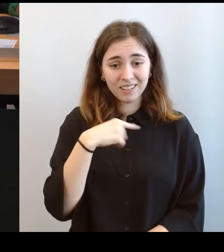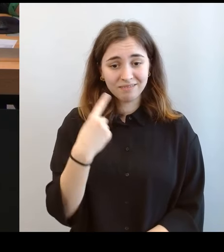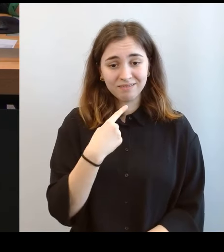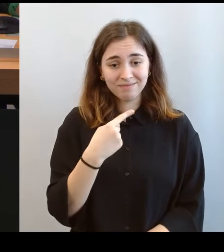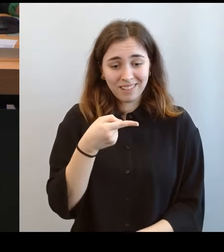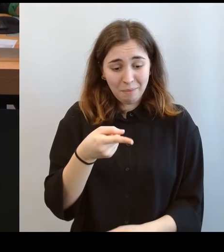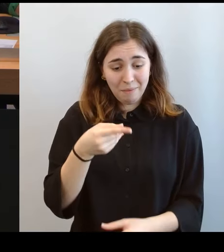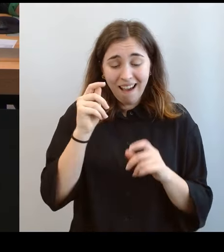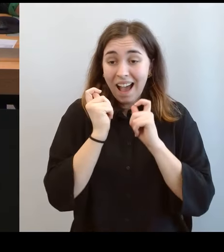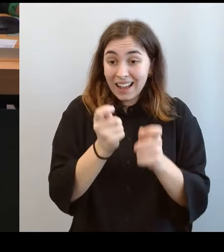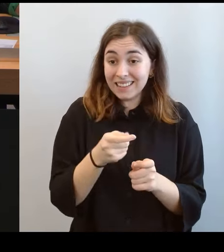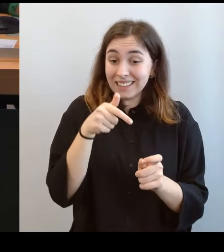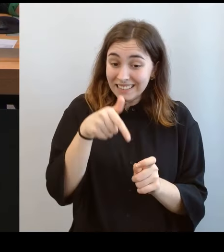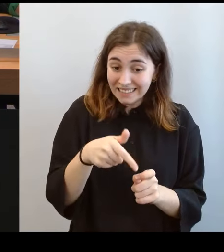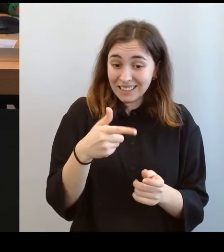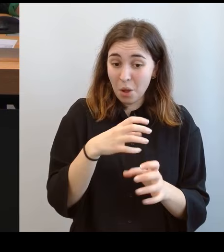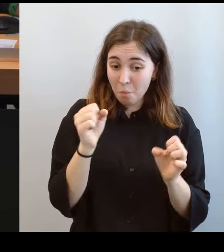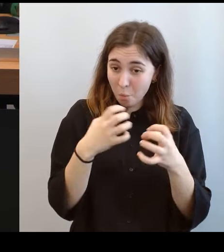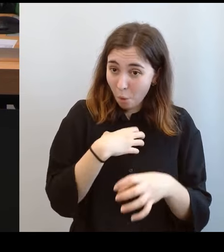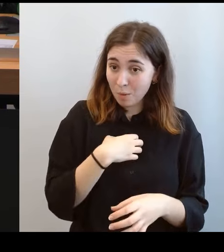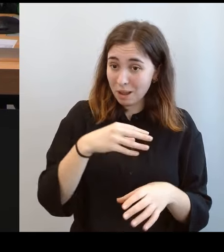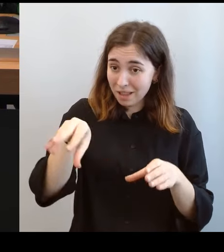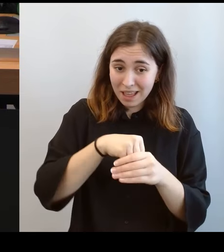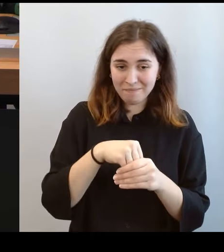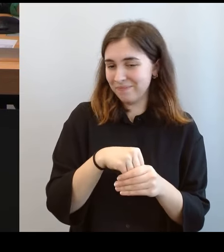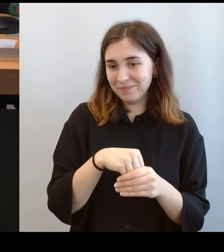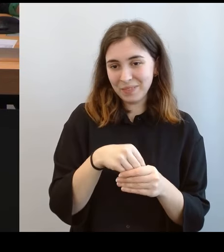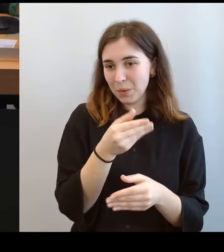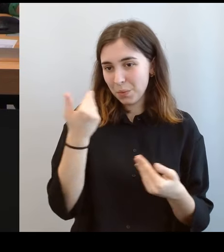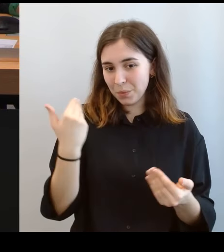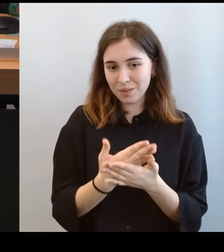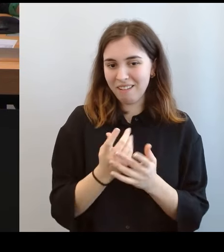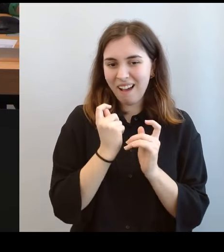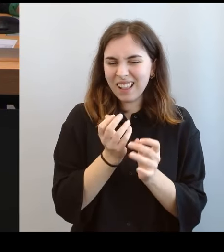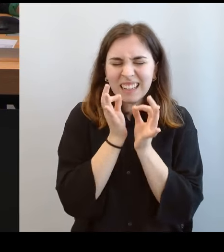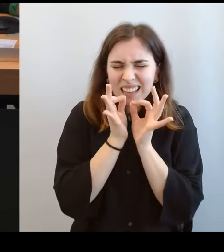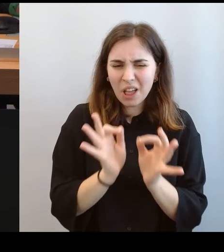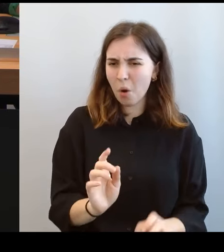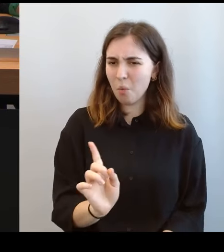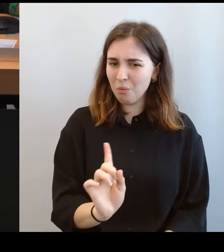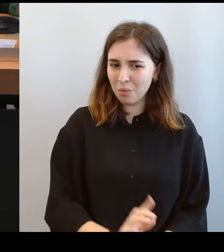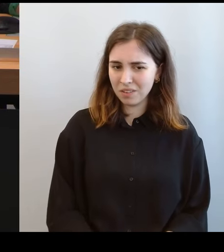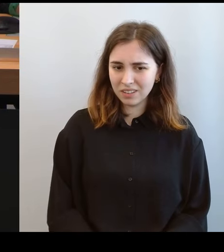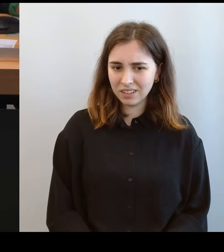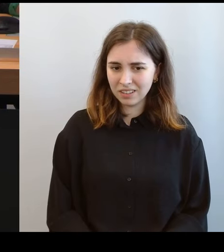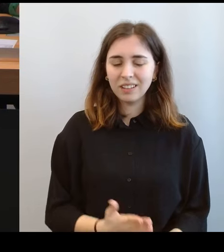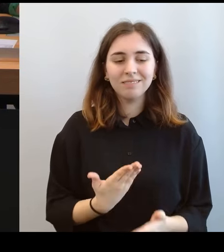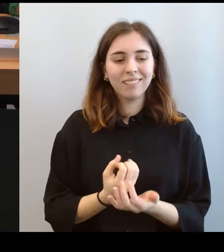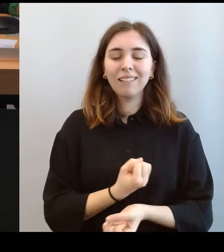der vorliegende Antrag unkonkret. Es ist zutreffend, dass sich die Folgen der Pandemie negativ auf die Kinder und Jugendgesundheit